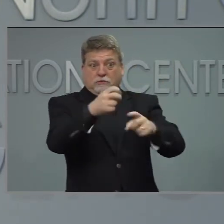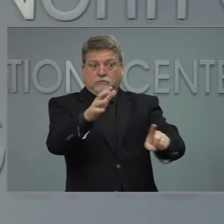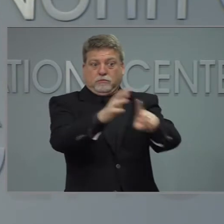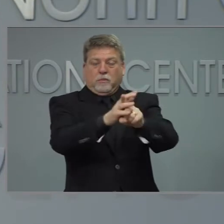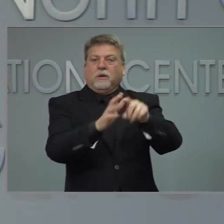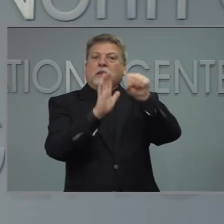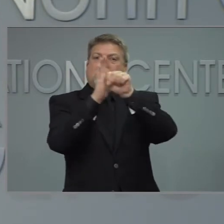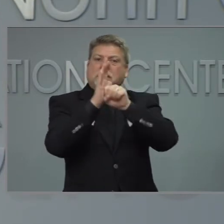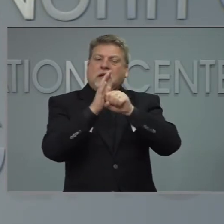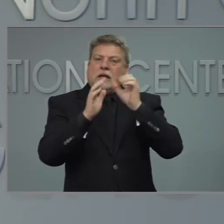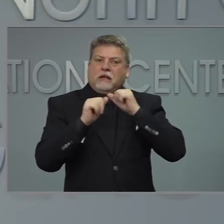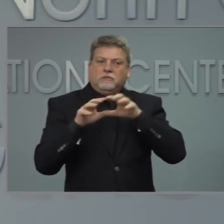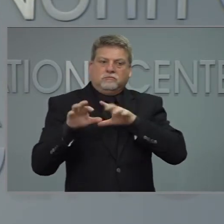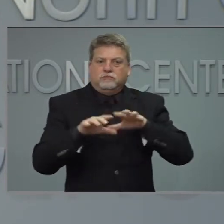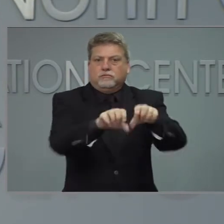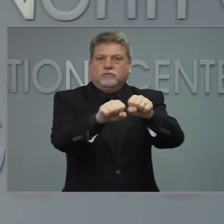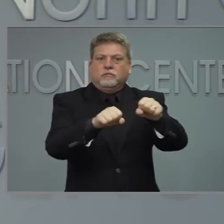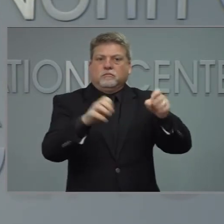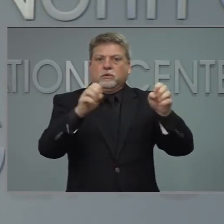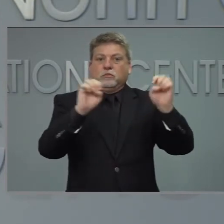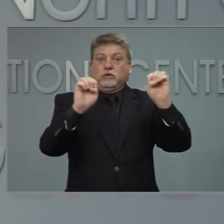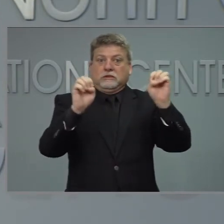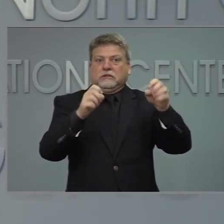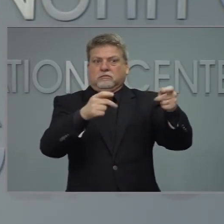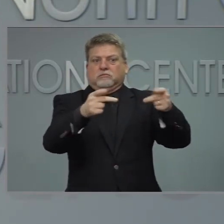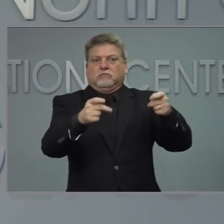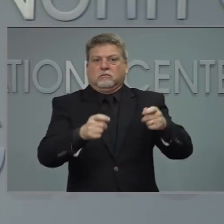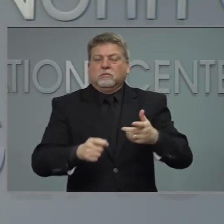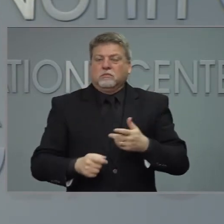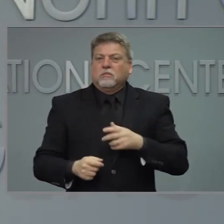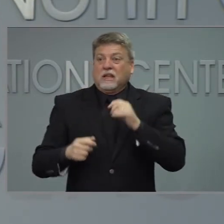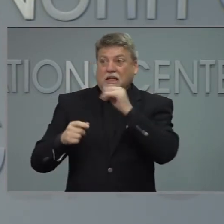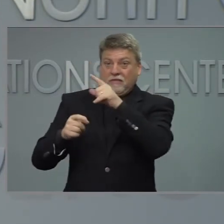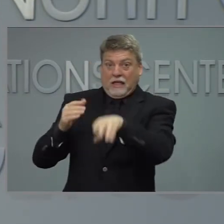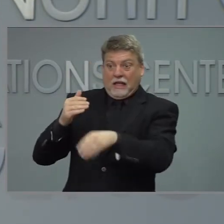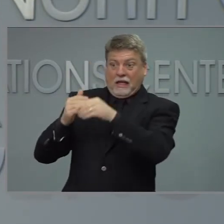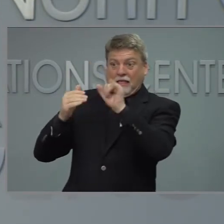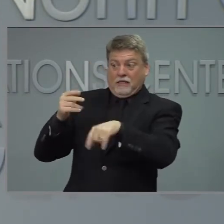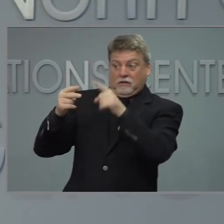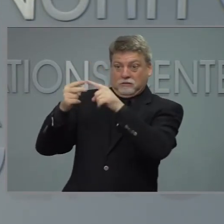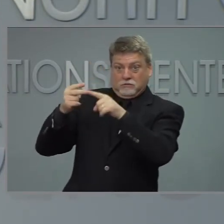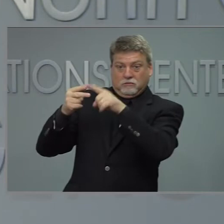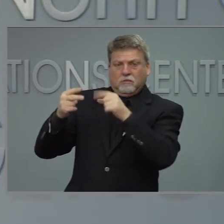problema y tenemos que actuar, yo voy a firmar esta propuesta es y me mandan con estas con